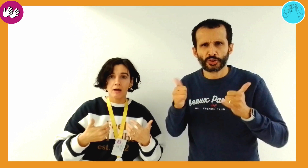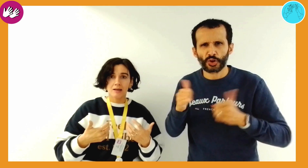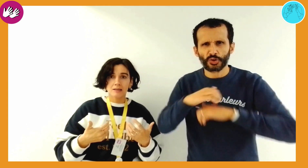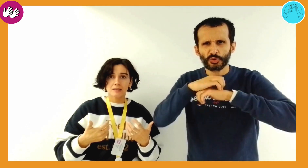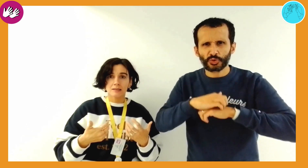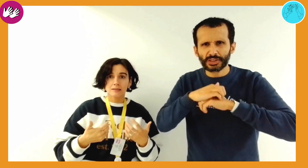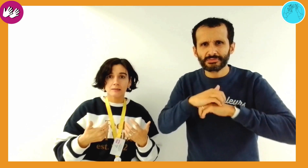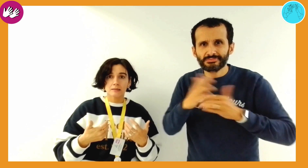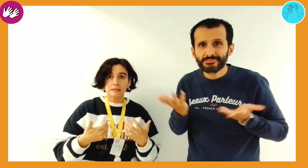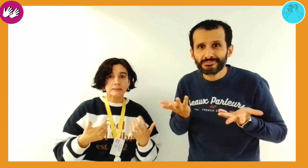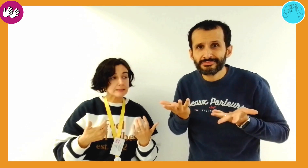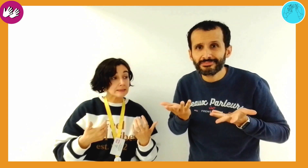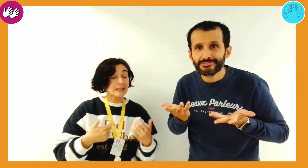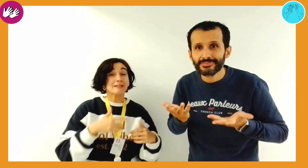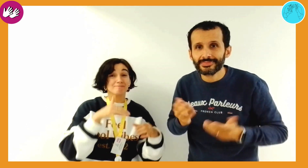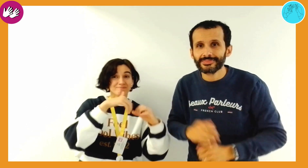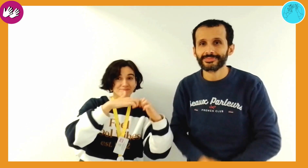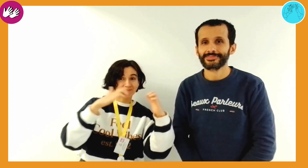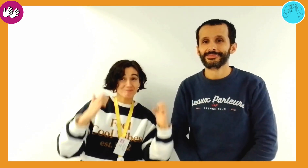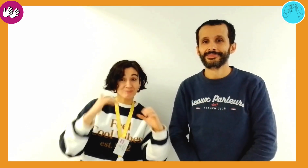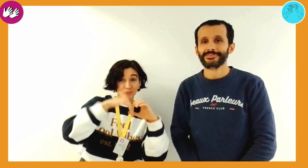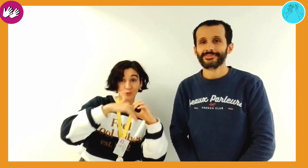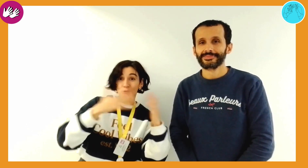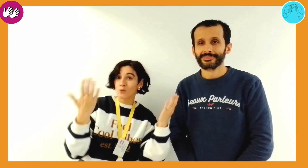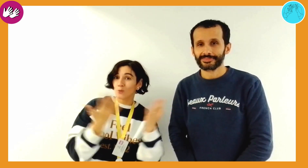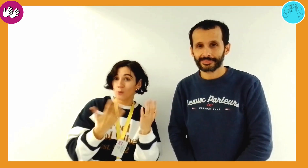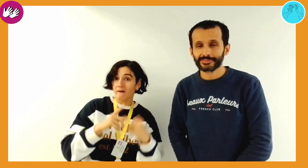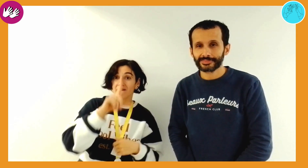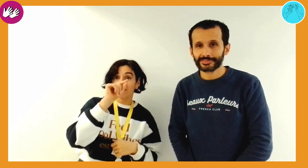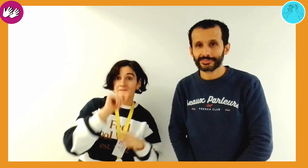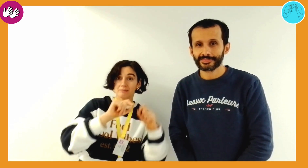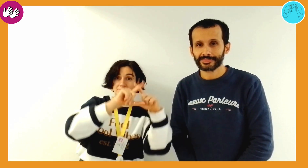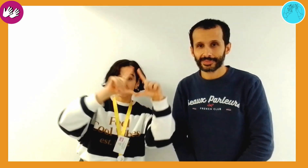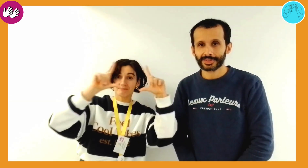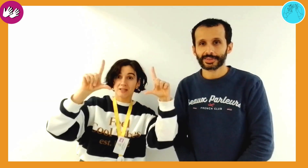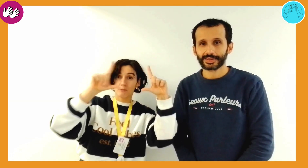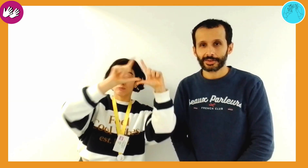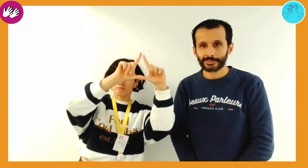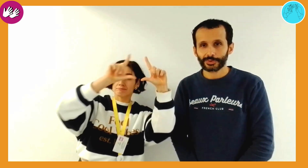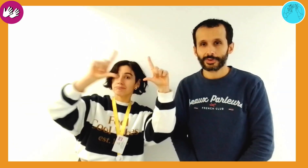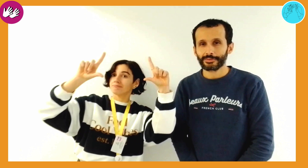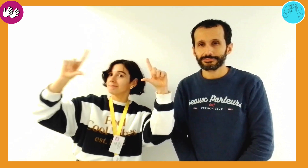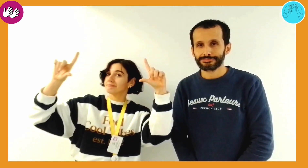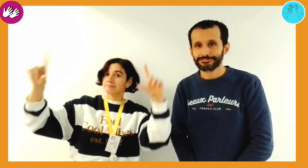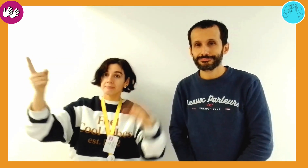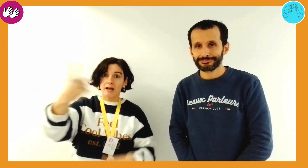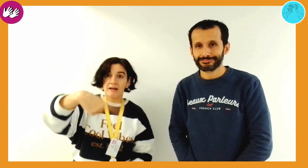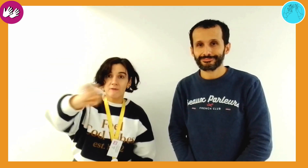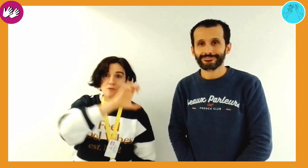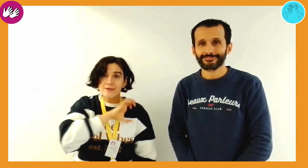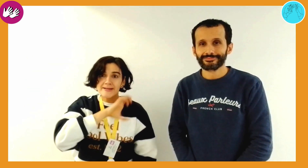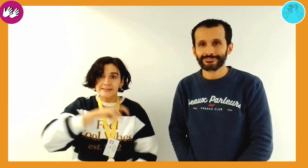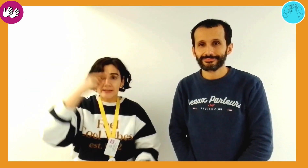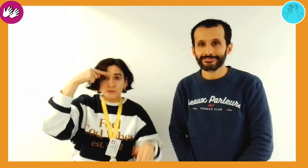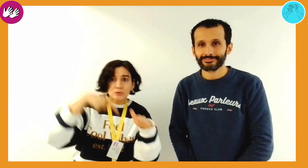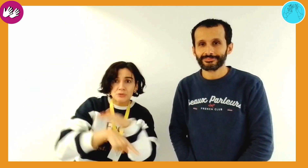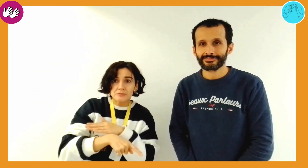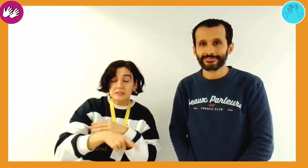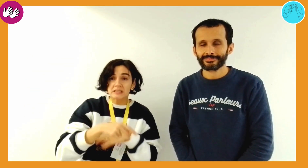Qu'est-ce que le Quiz jeux ? Dans ce quiz, il s'agit de 20 œuvres d'art. Vous allez essayer de deviner chaque œuvre d'art.